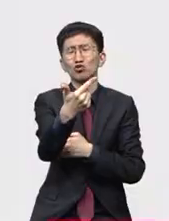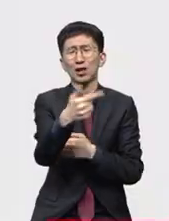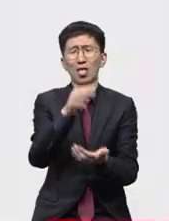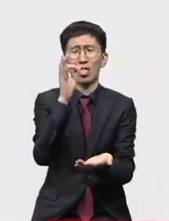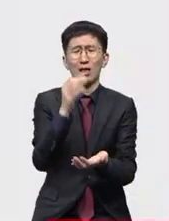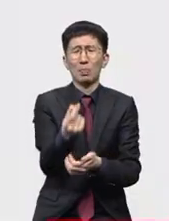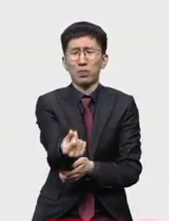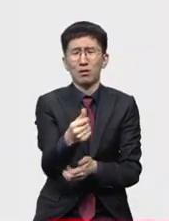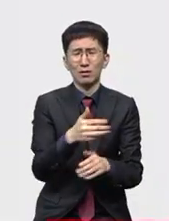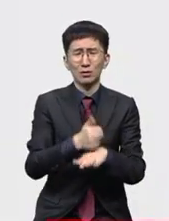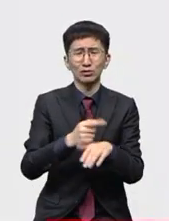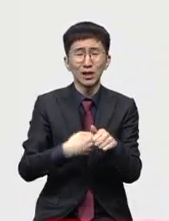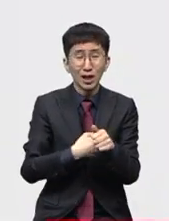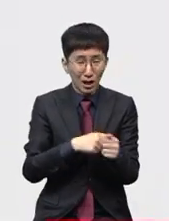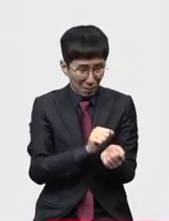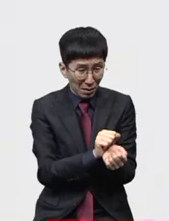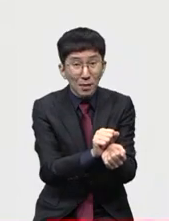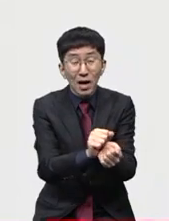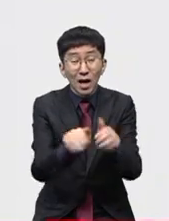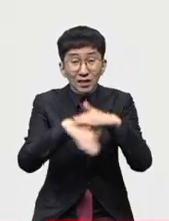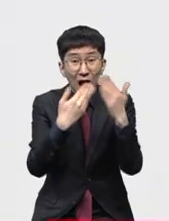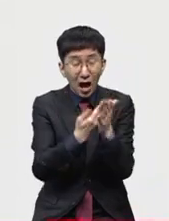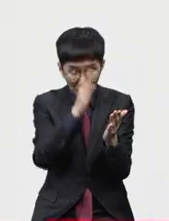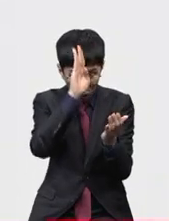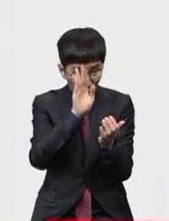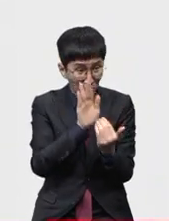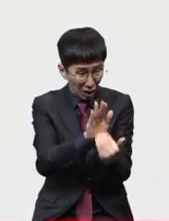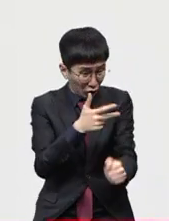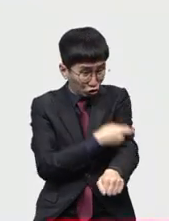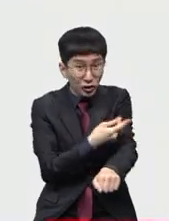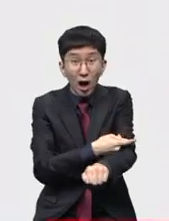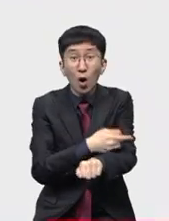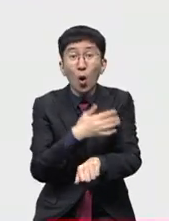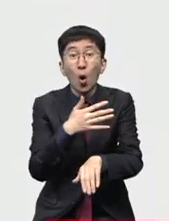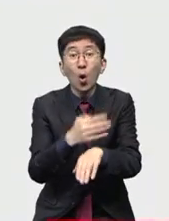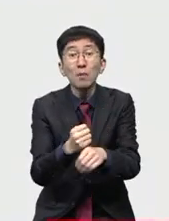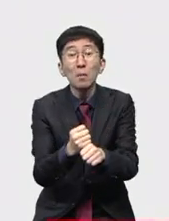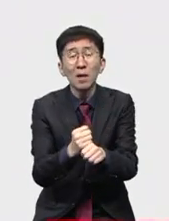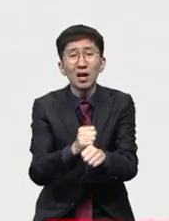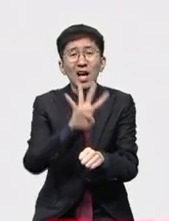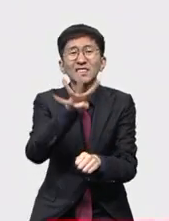속도라면 전 국민이 백신을 접종하는 데 400년이 걸릴 거라는 비판이 쏟아지고